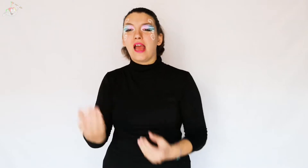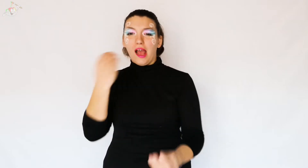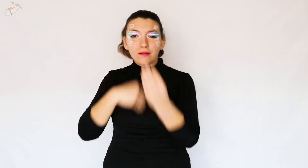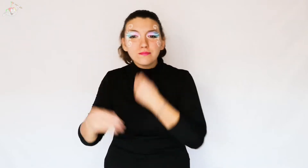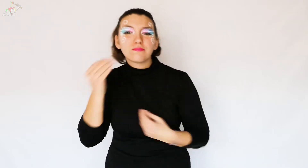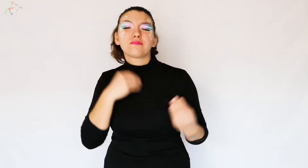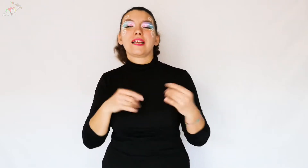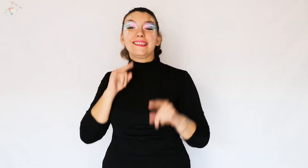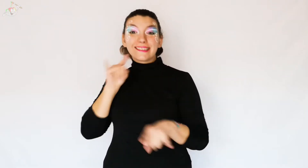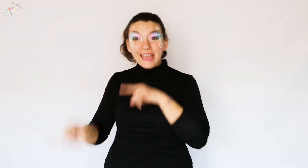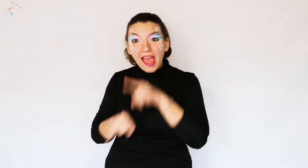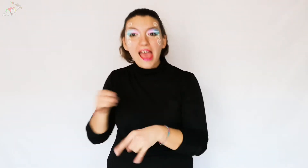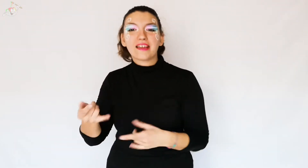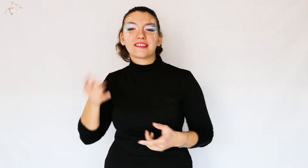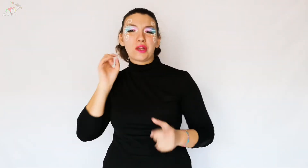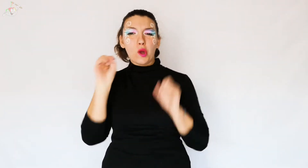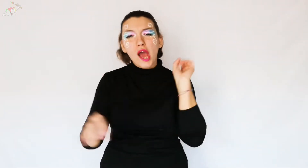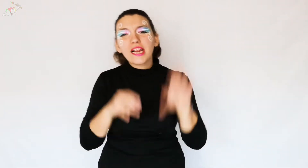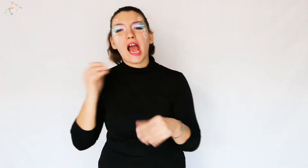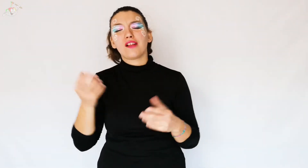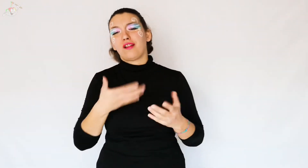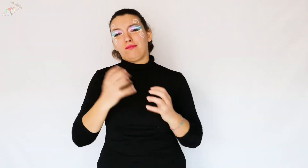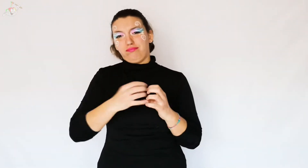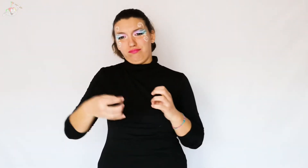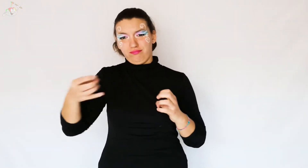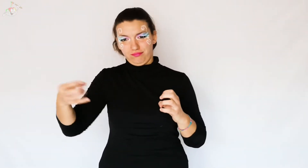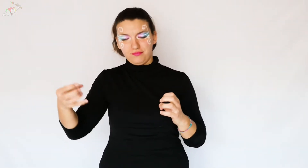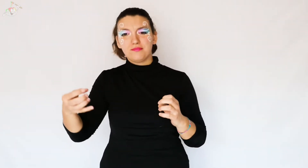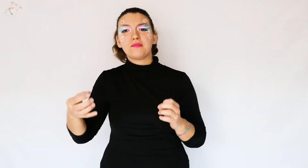cibo, scherzi, coriandoli, eccetera.